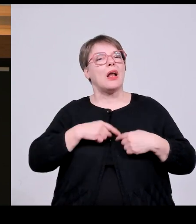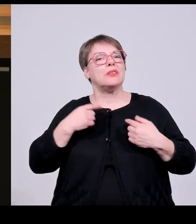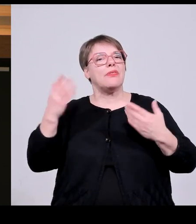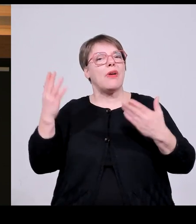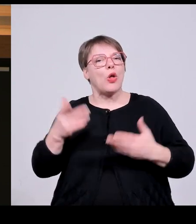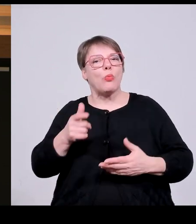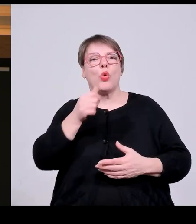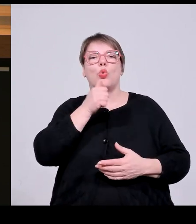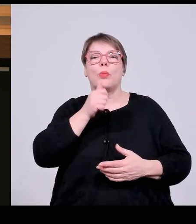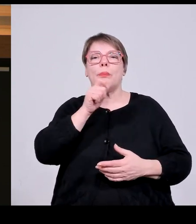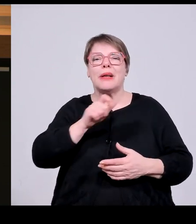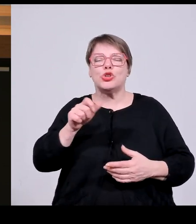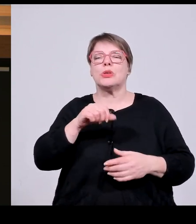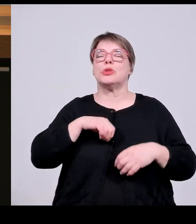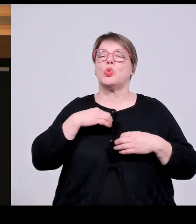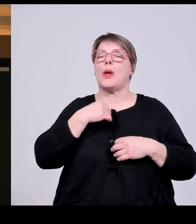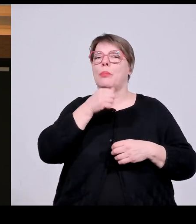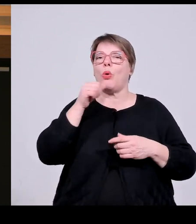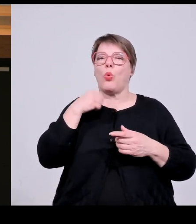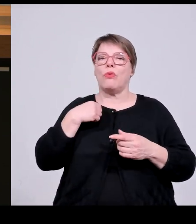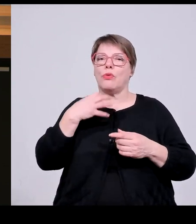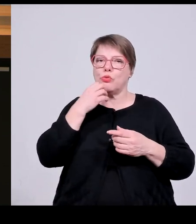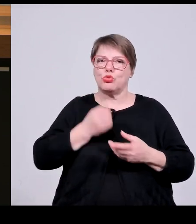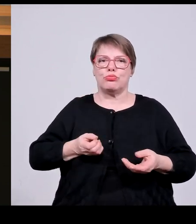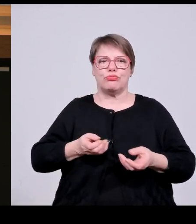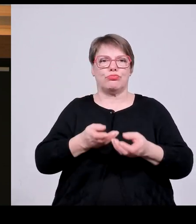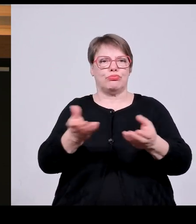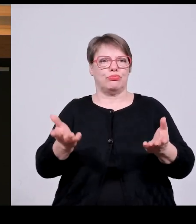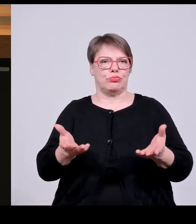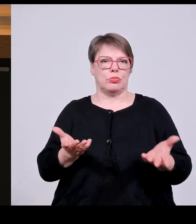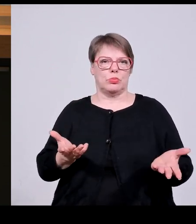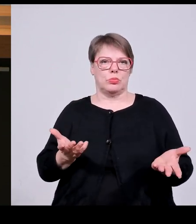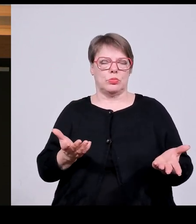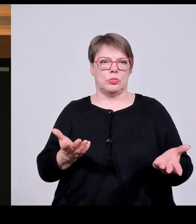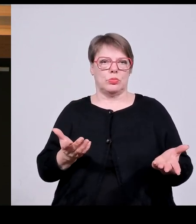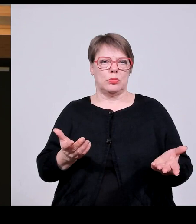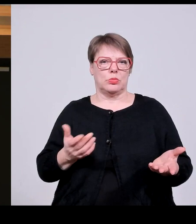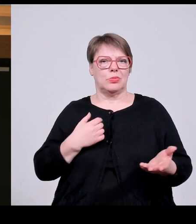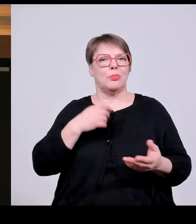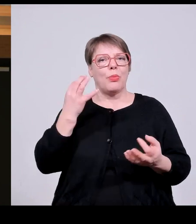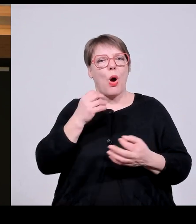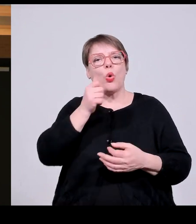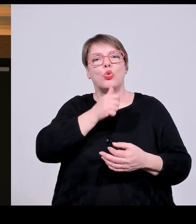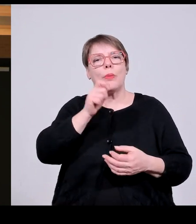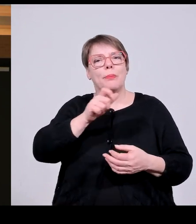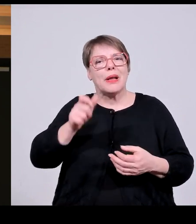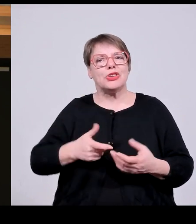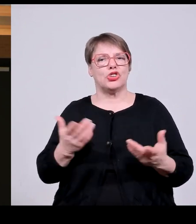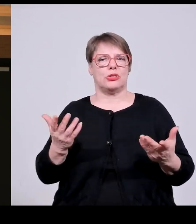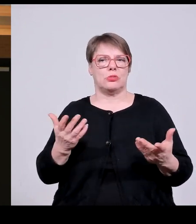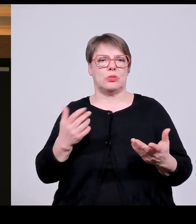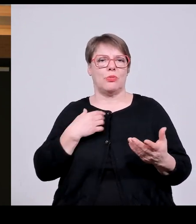wir kümmern uns hier um das Wesentliche, und das heißt, den Fachkräftemangel zu bekämpfen. Das heißt, dass wir gute Arbeit in allen Bereichen